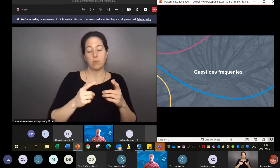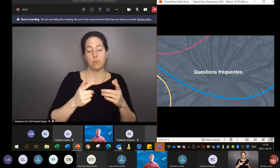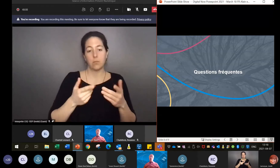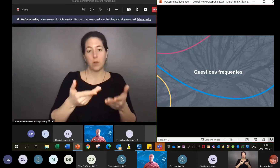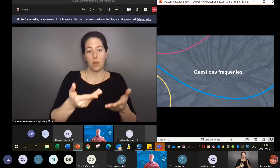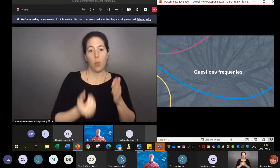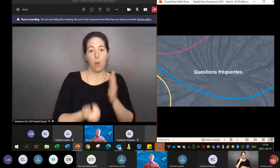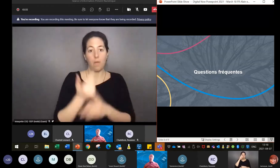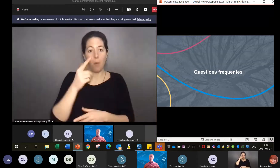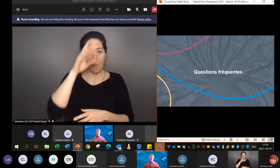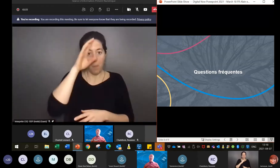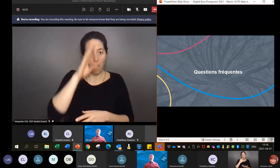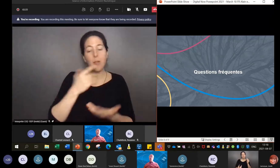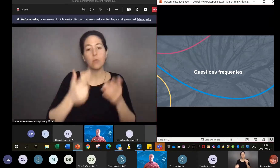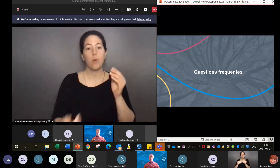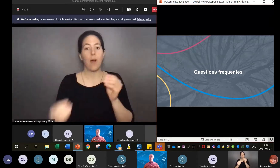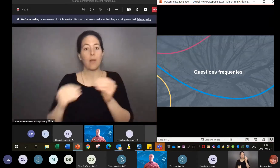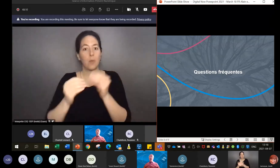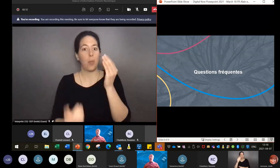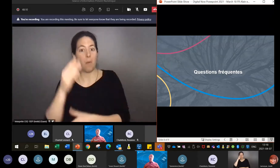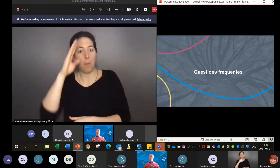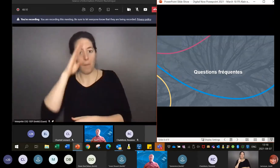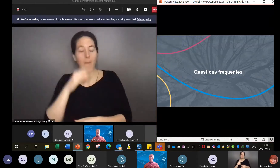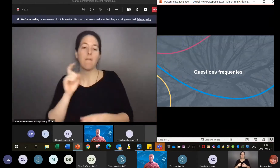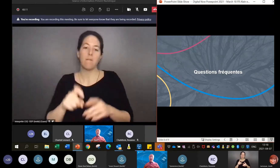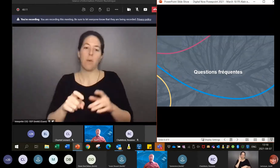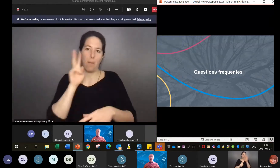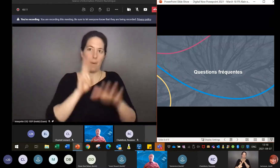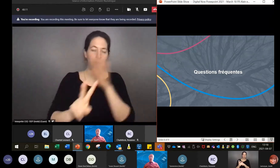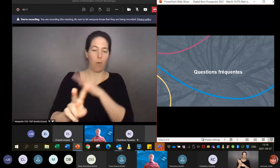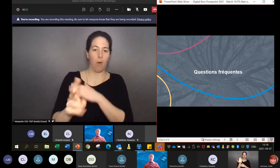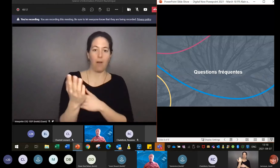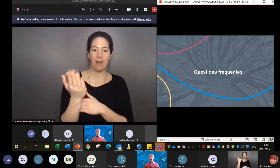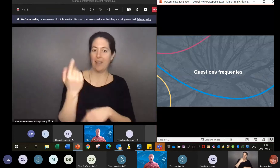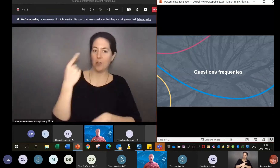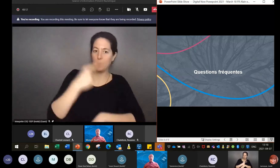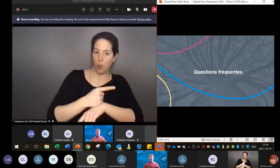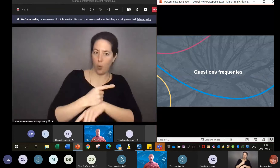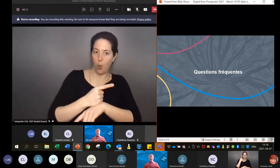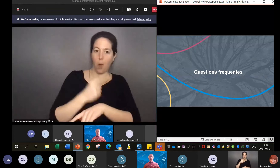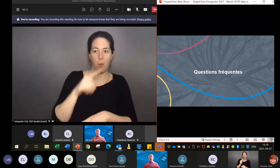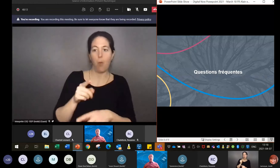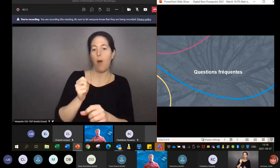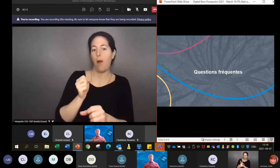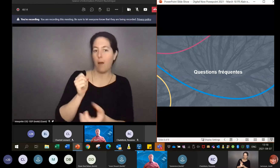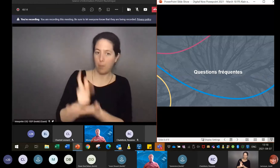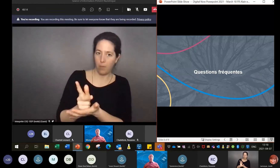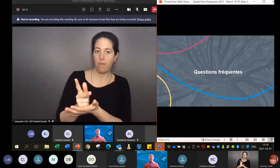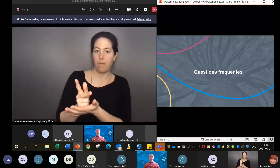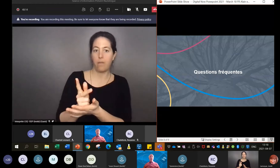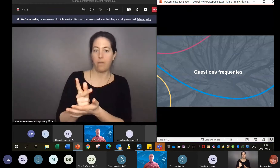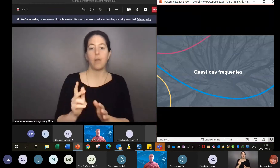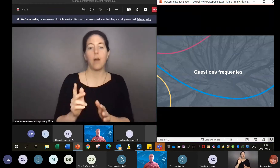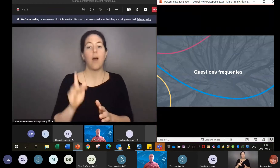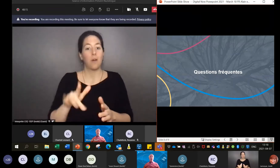minimum de 15 jours ouvrables pour sa validation. En raison du volume de